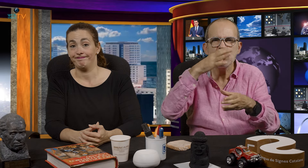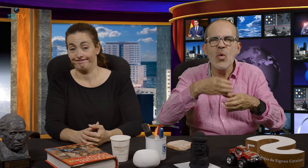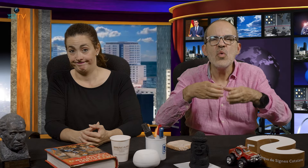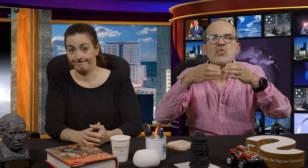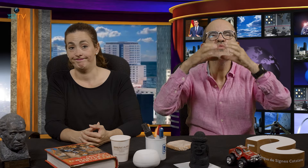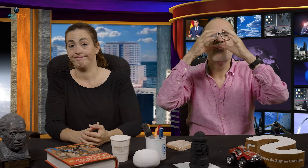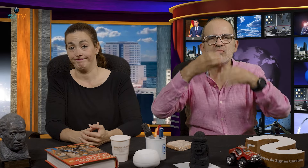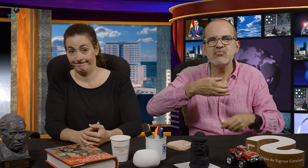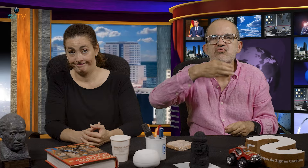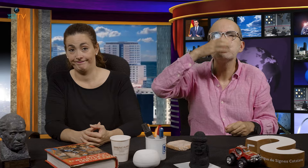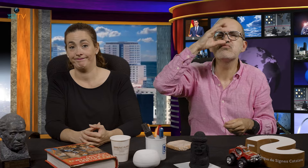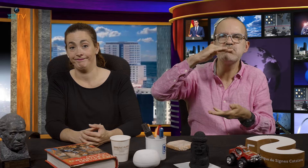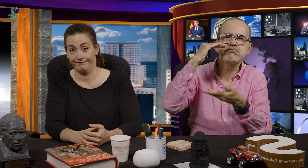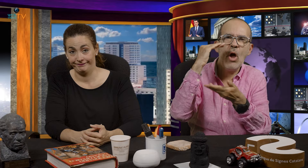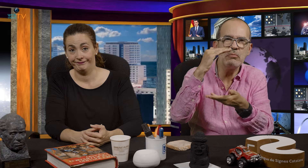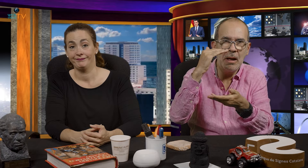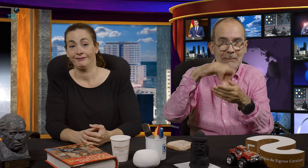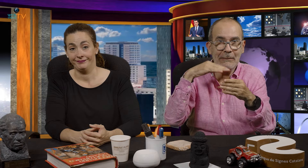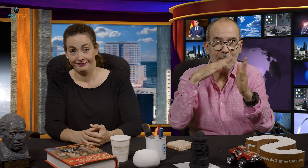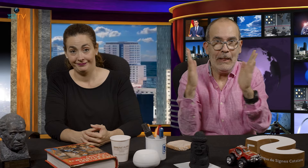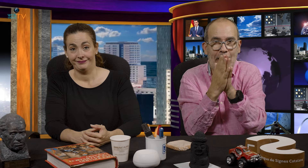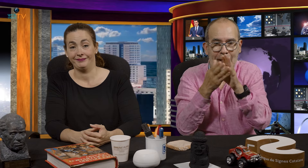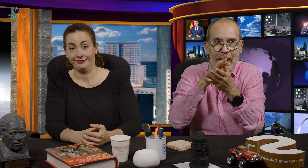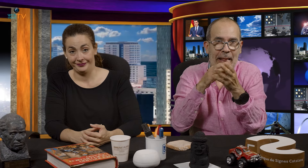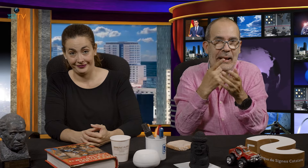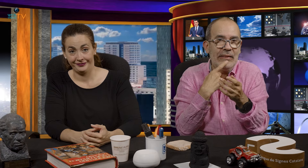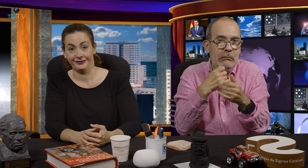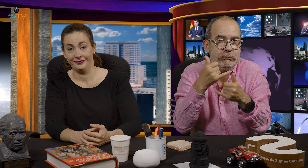en botellas y no sé si triunfaría la idea del vaso de papelo plegable.